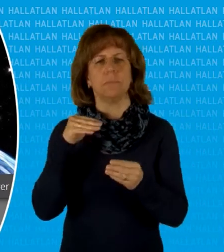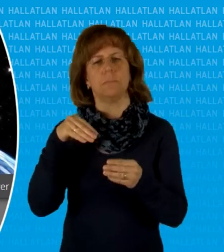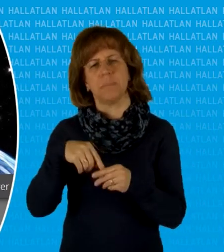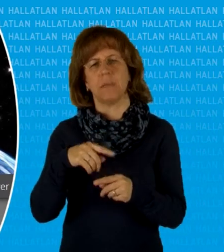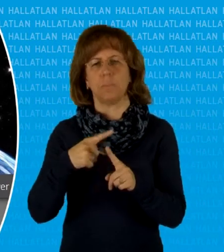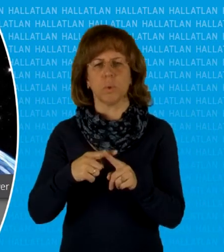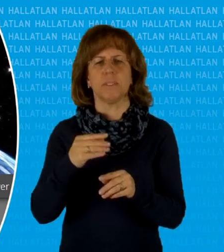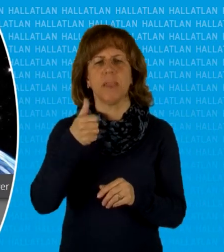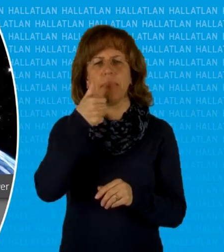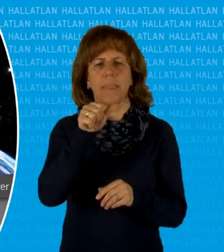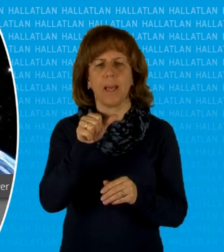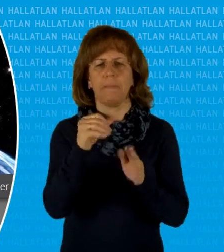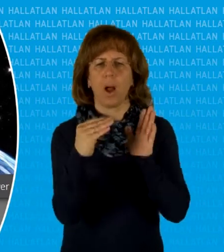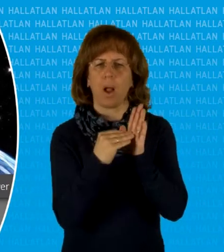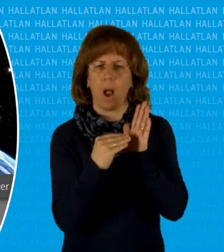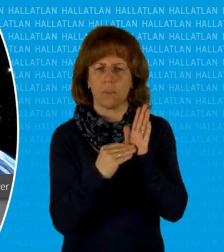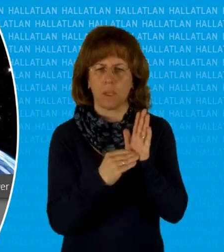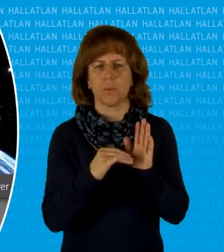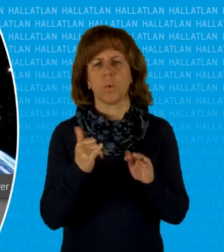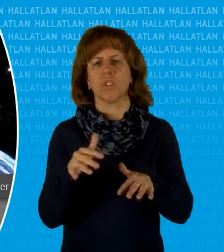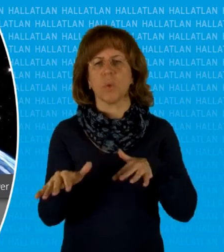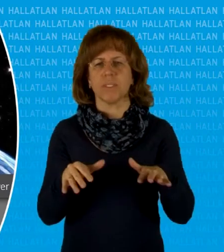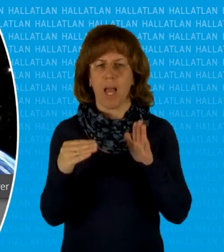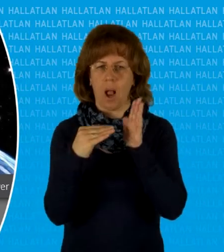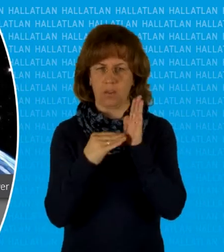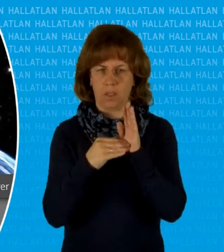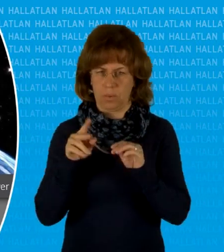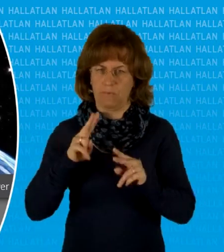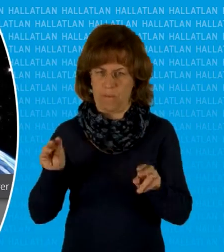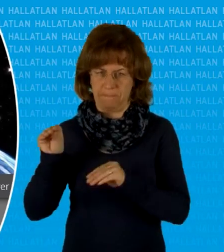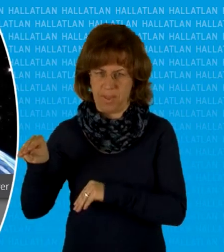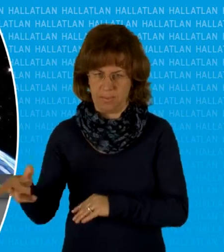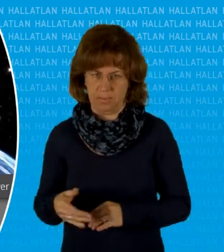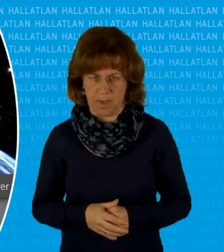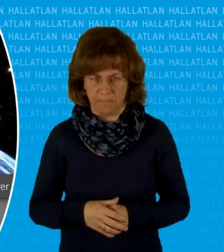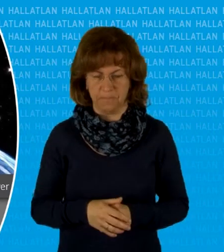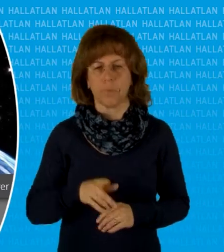rétegben megjeleníthetőek a demográfiai és közlekedési adatok is.